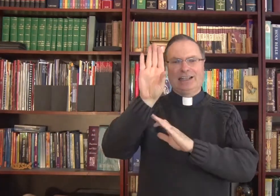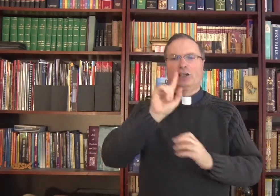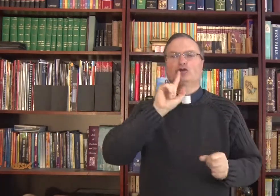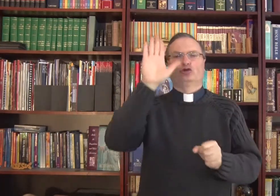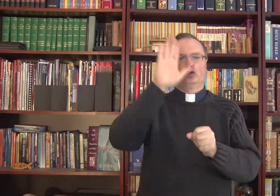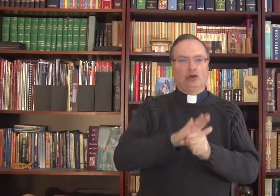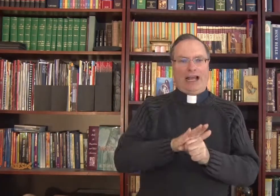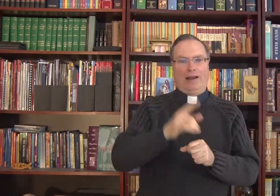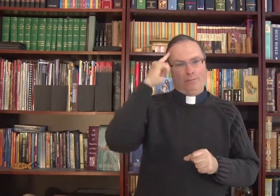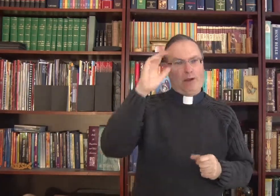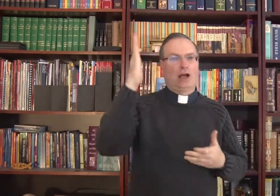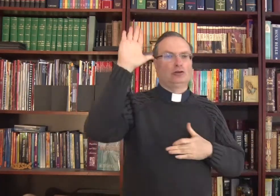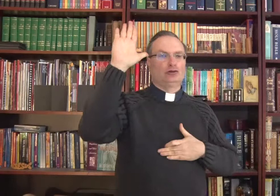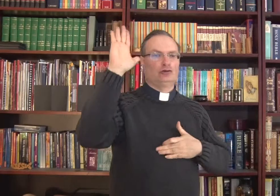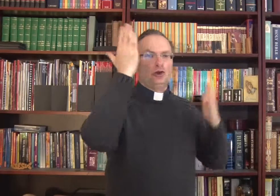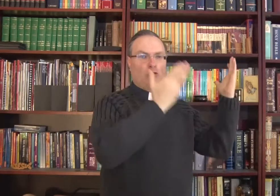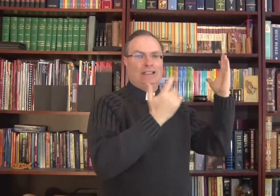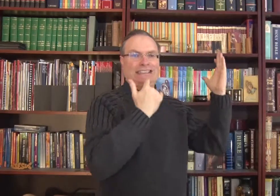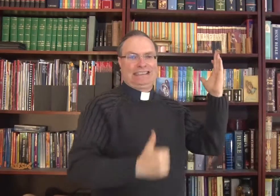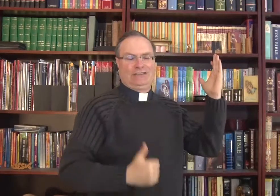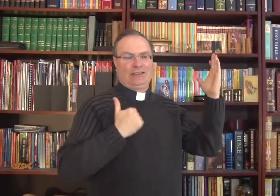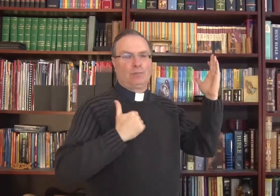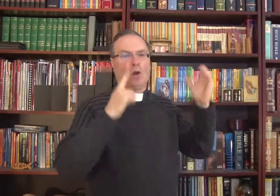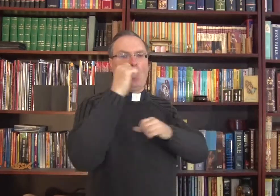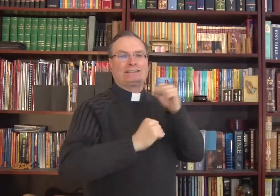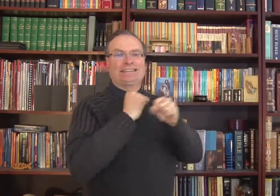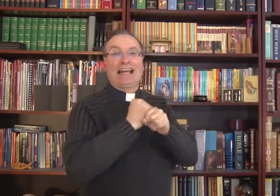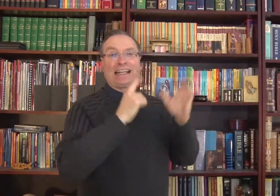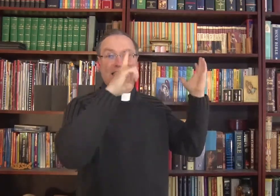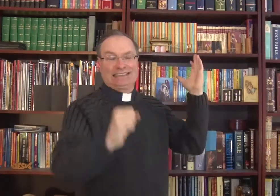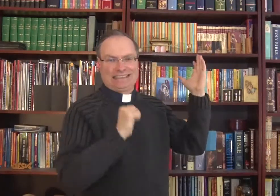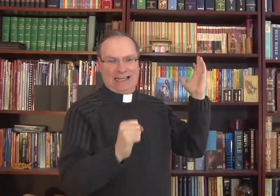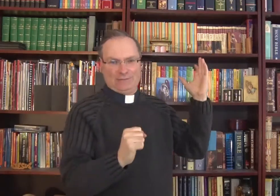et jura par celui qui vit aux siècles des siècles,